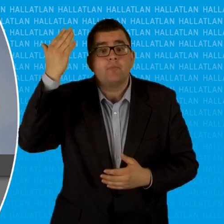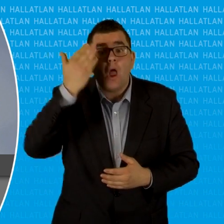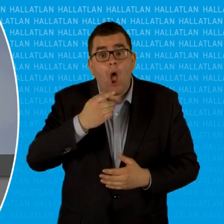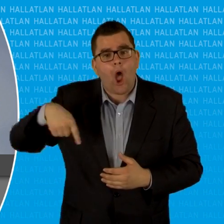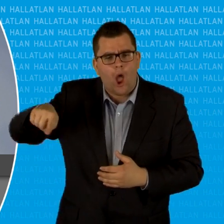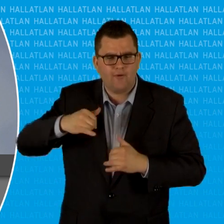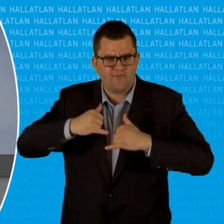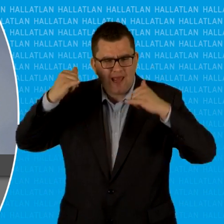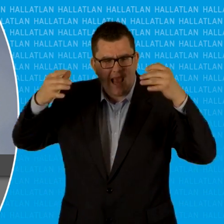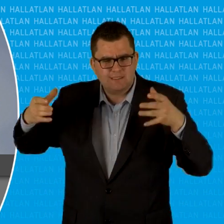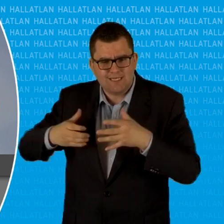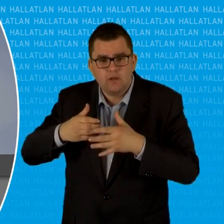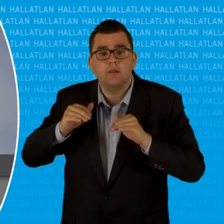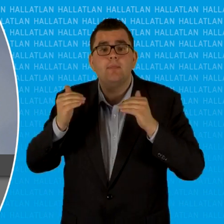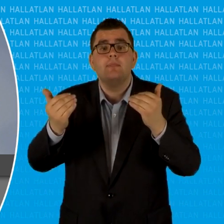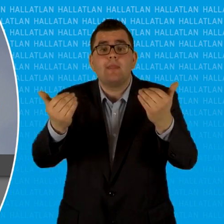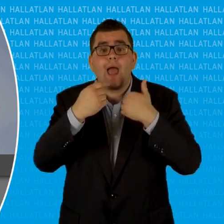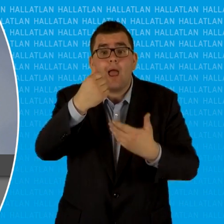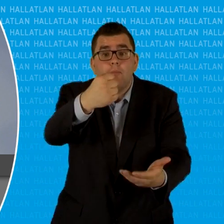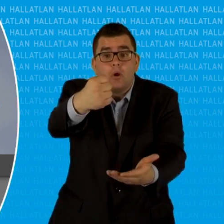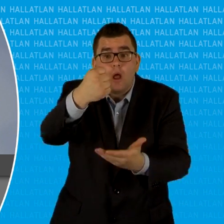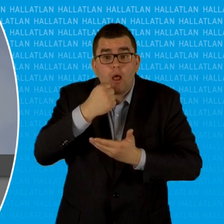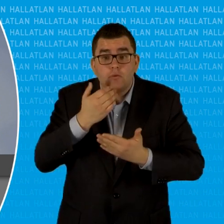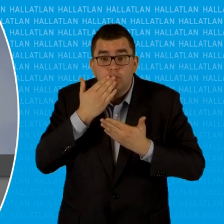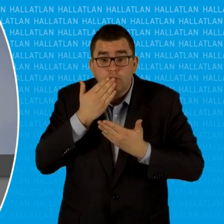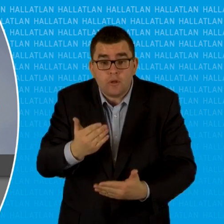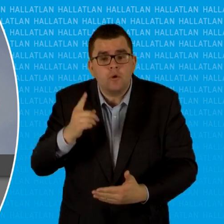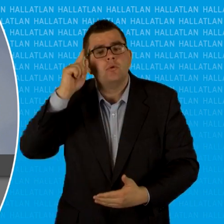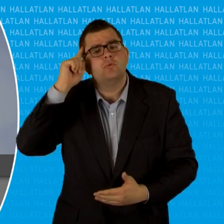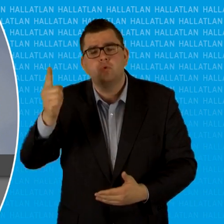Ha találnak megfelelő támogatókat,